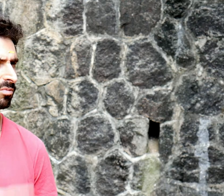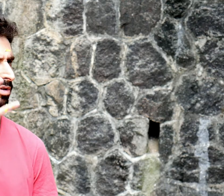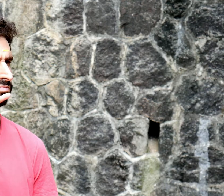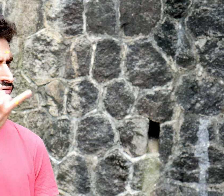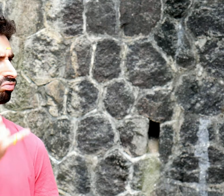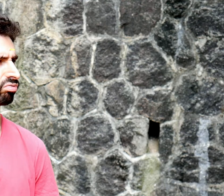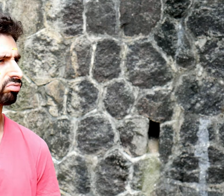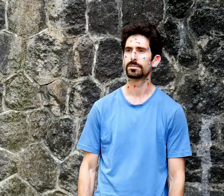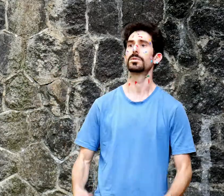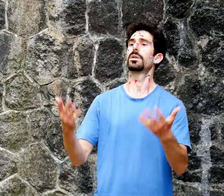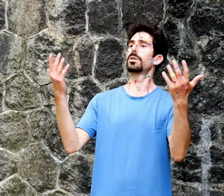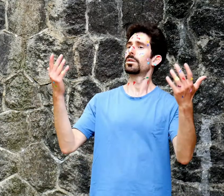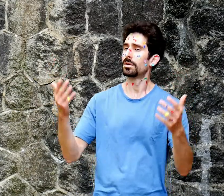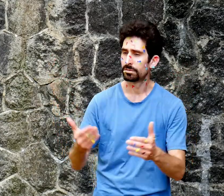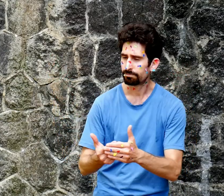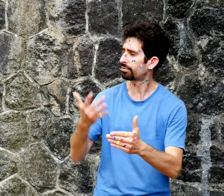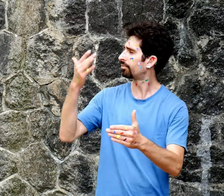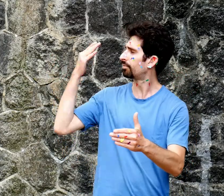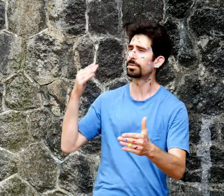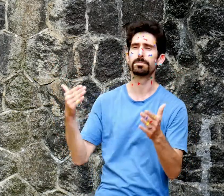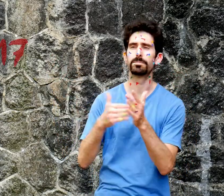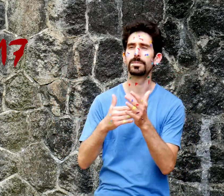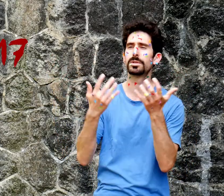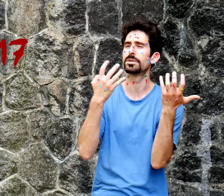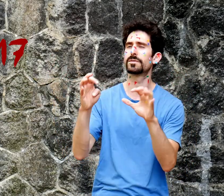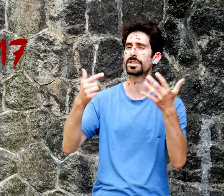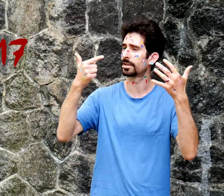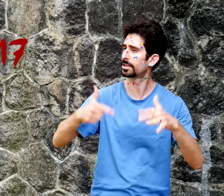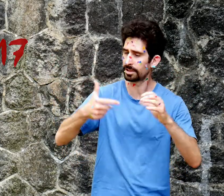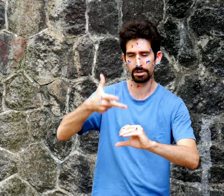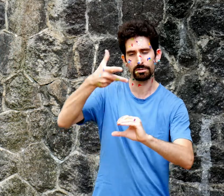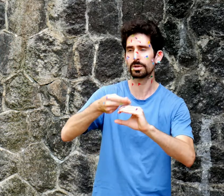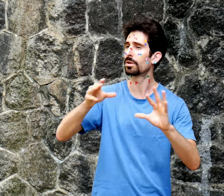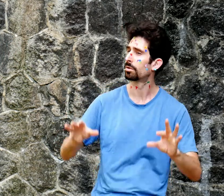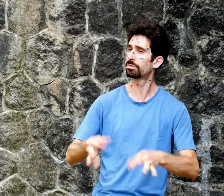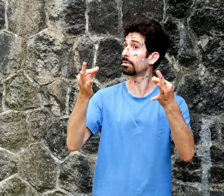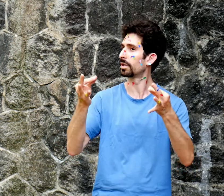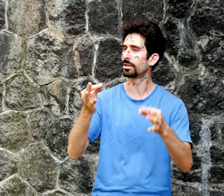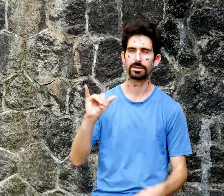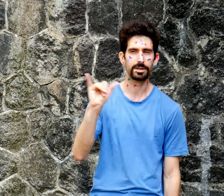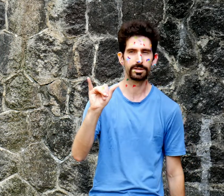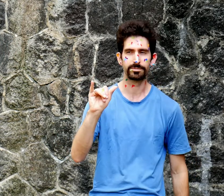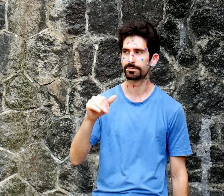Jamais vu ça. Pourtant les bactériophages ont été découvert en 1917. Par qui ?